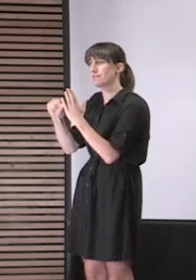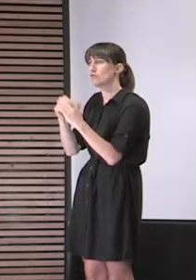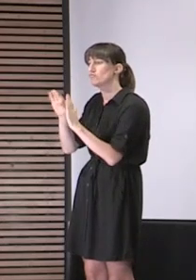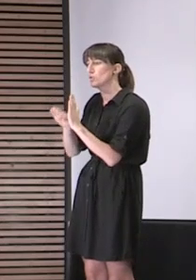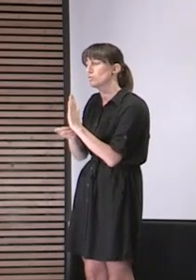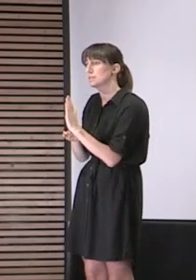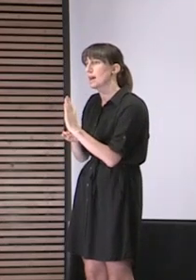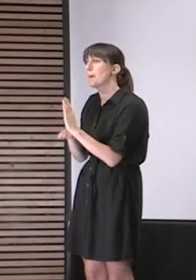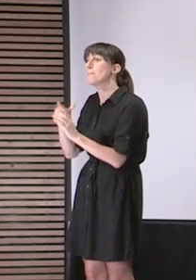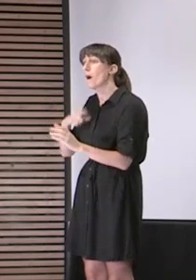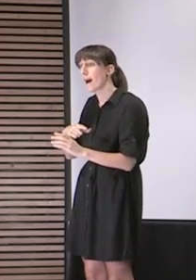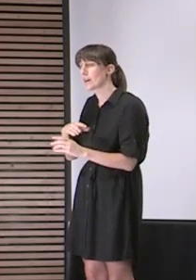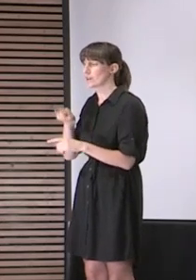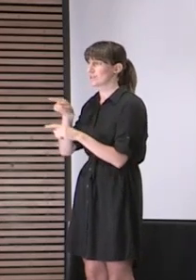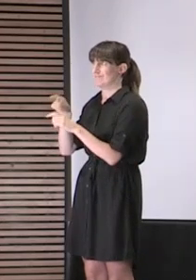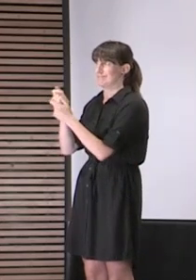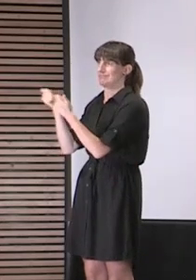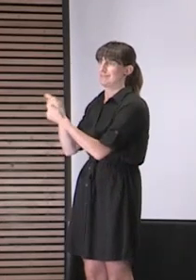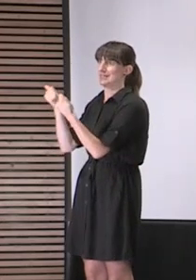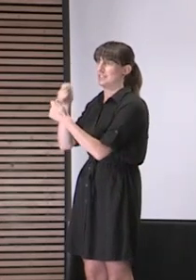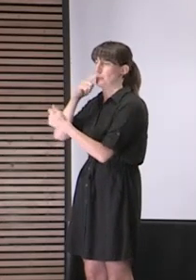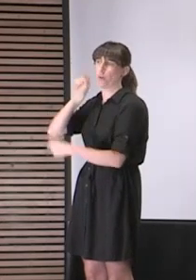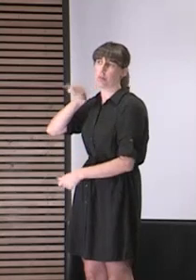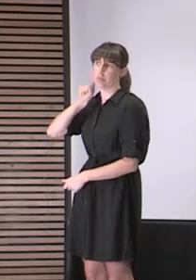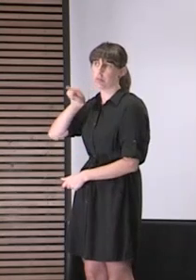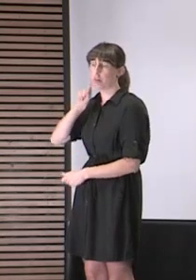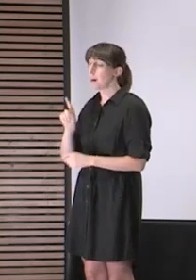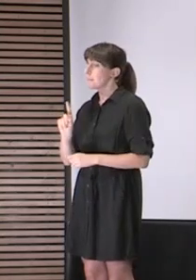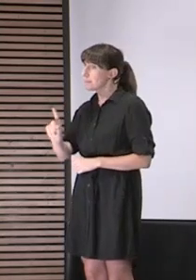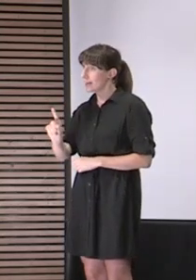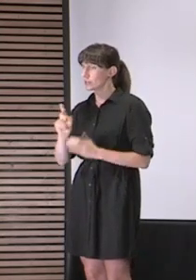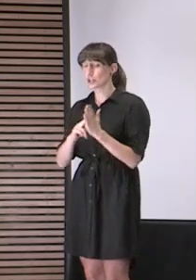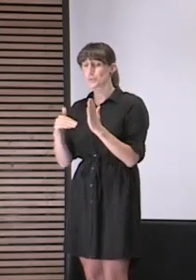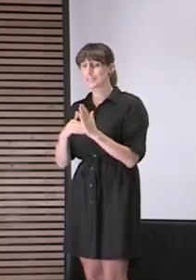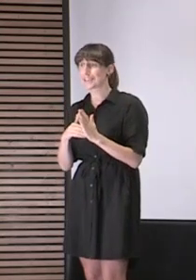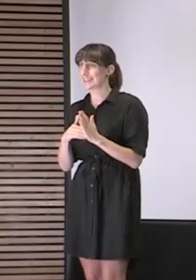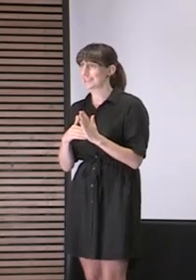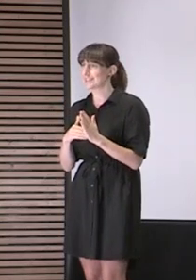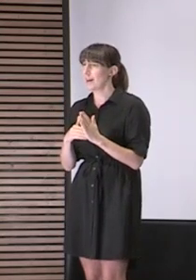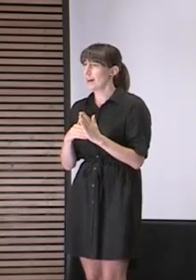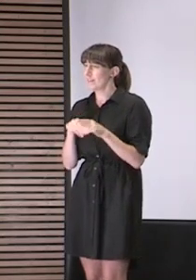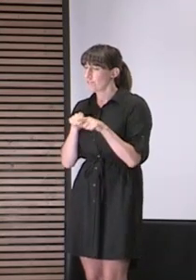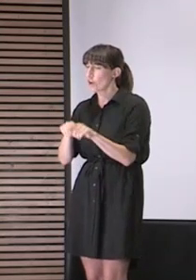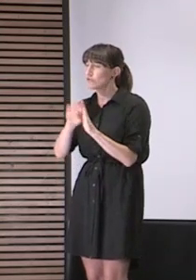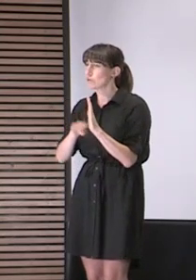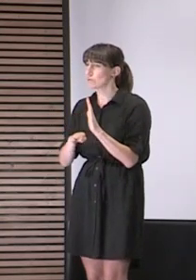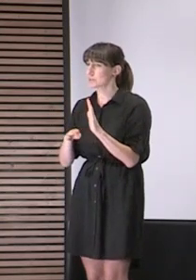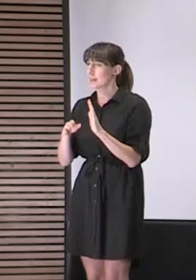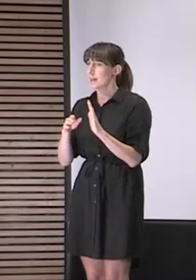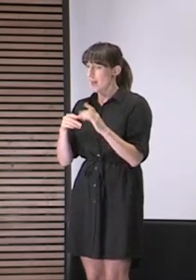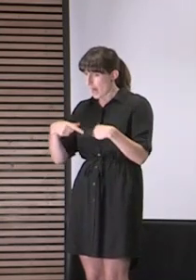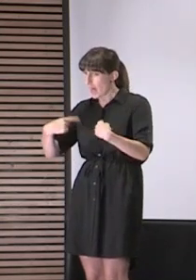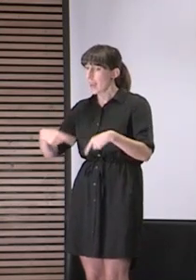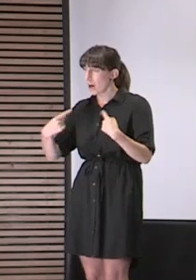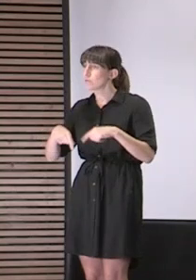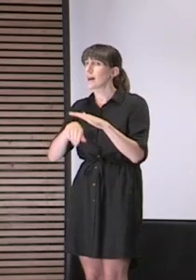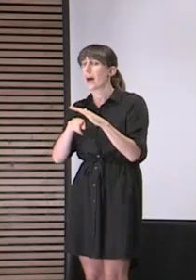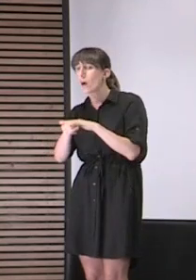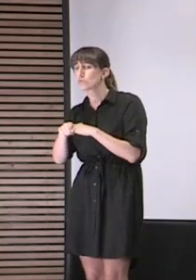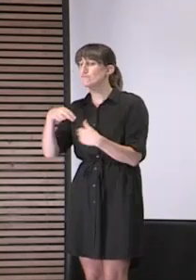originales no se han aplicado. Y